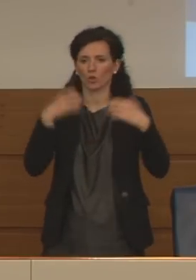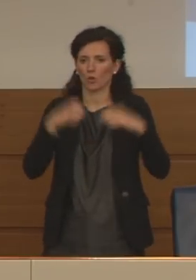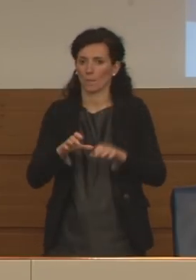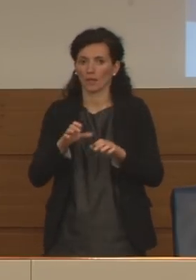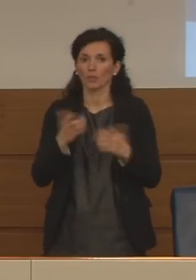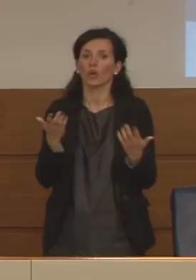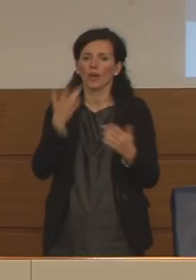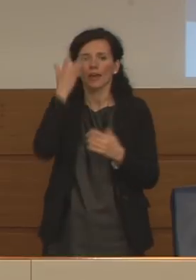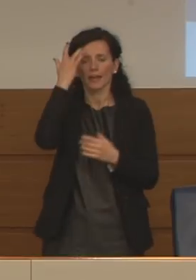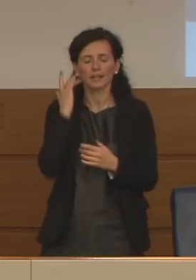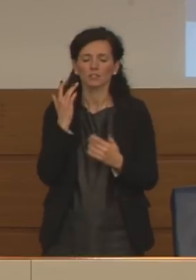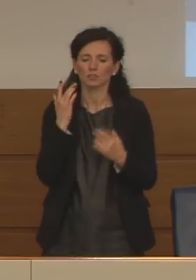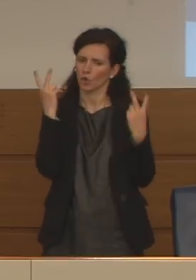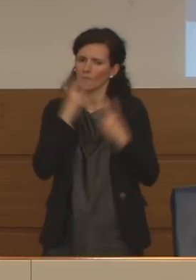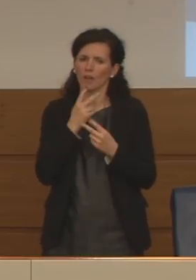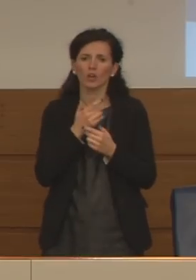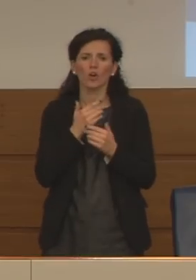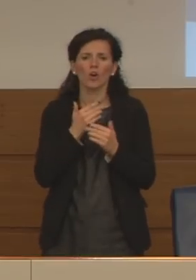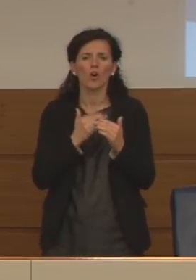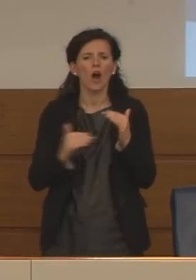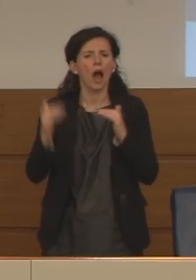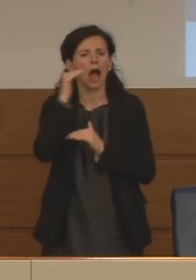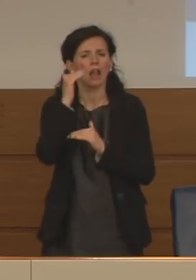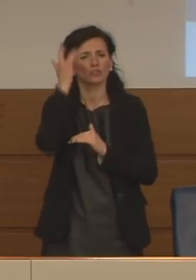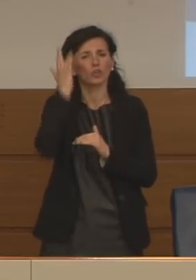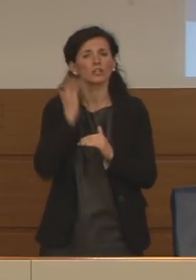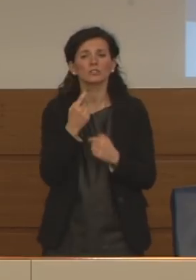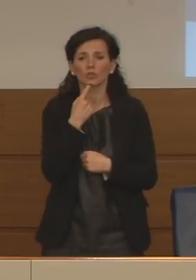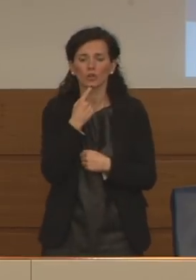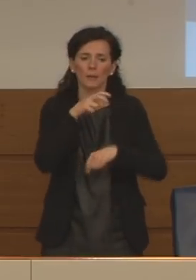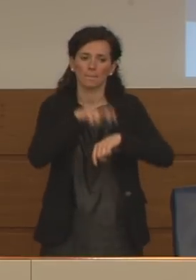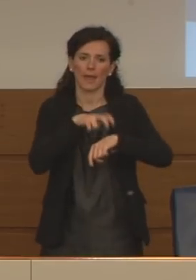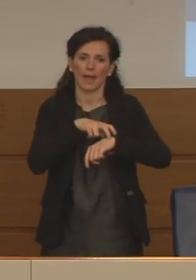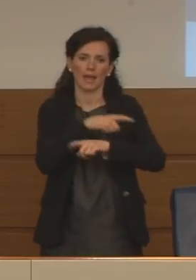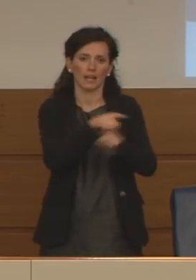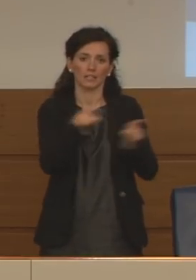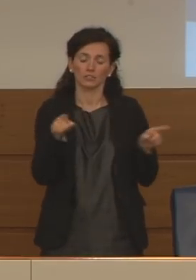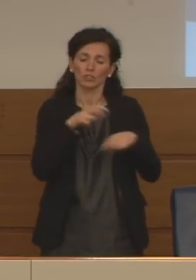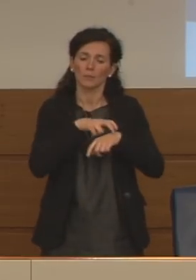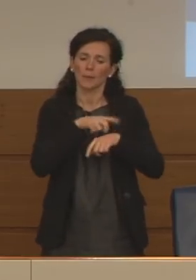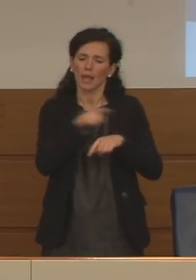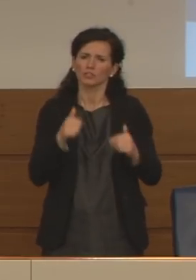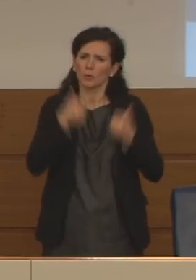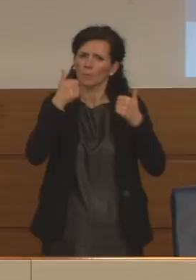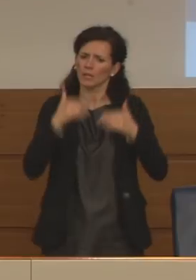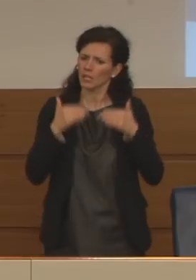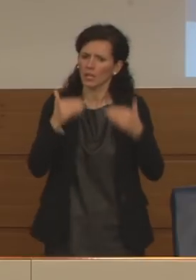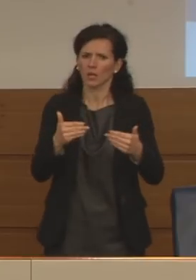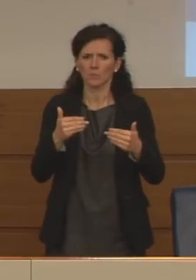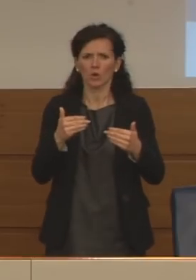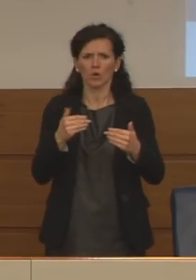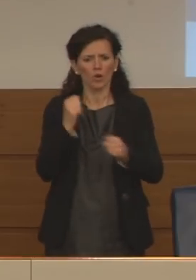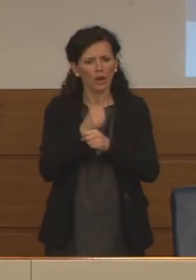hanno assunti proprio i medici e gli infermieri in prima linea. E voglio ringraziarli doppiamente, così come ringrazio tutti coloro che stanno